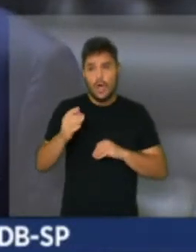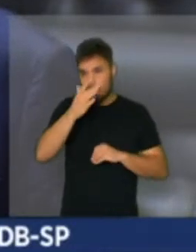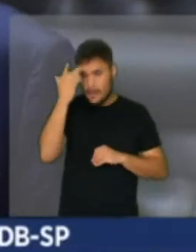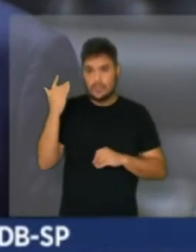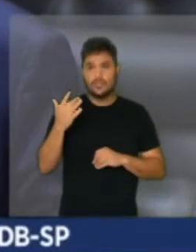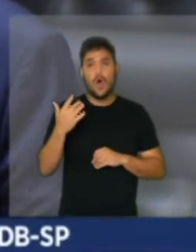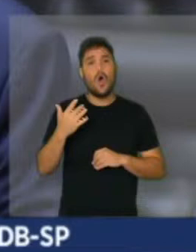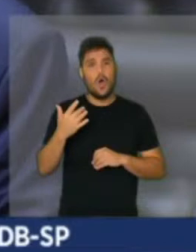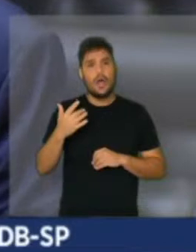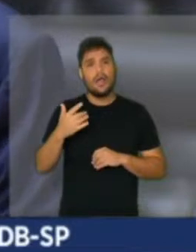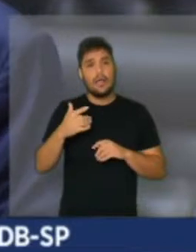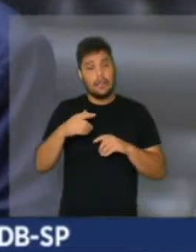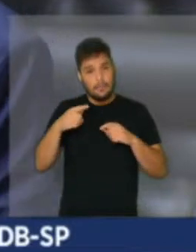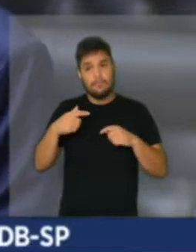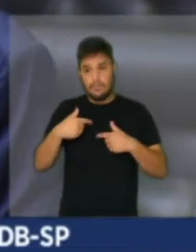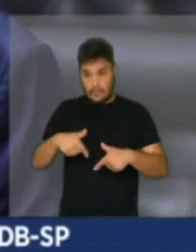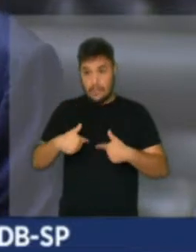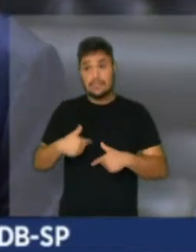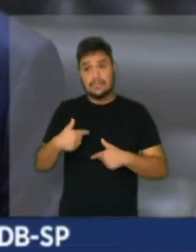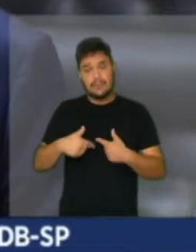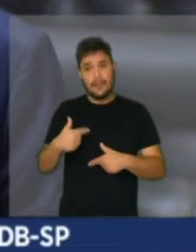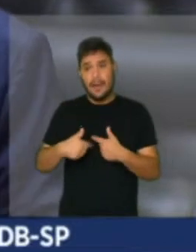ENTENDEMOS QUE É NECESSÁRIO UM ESCLARECIMENTO DO MINISTRO SOBRE ISSO. PODE NÃO TER NENHUMA ILEGALIDADE, MAS É